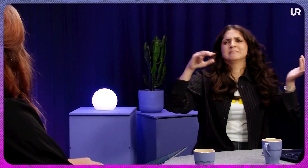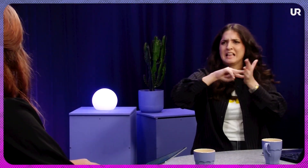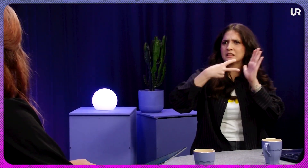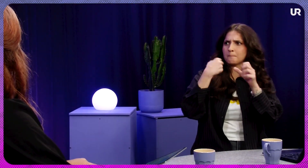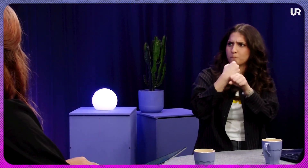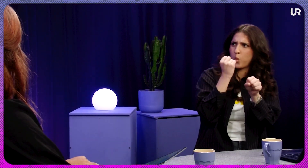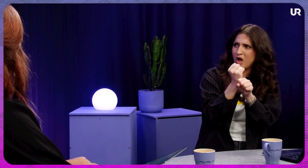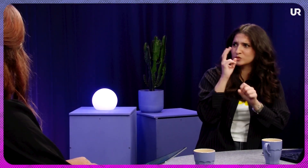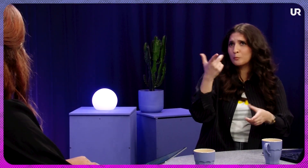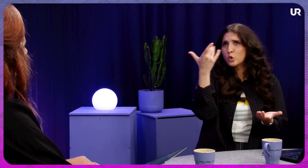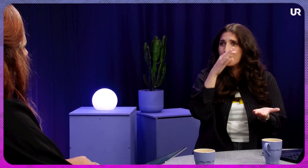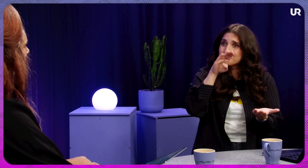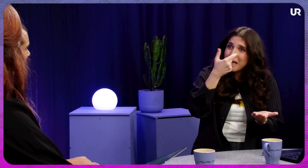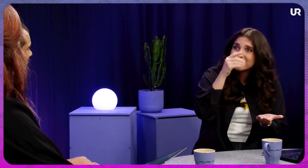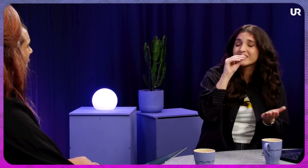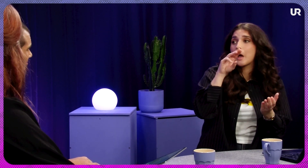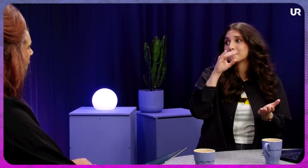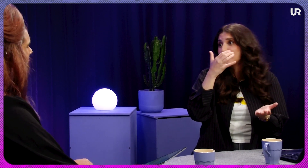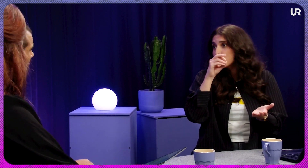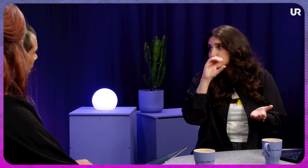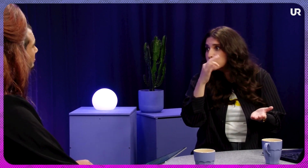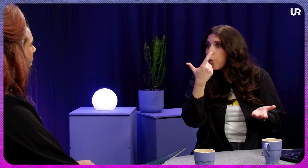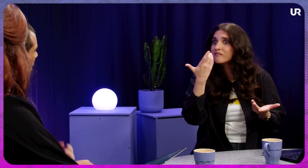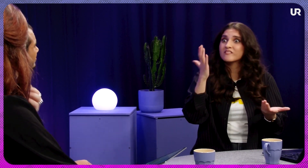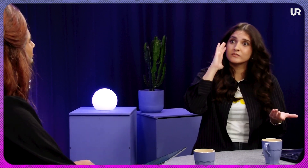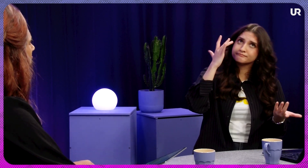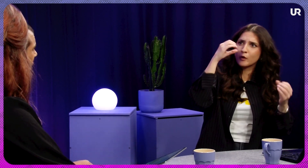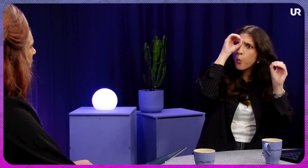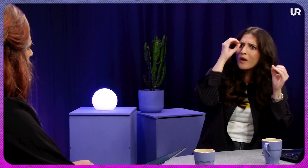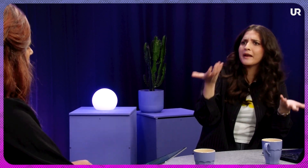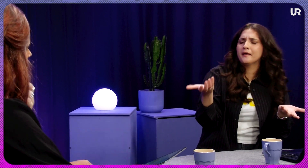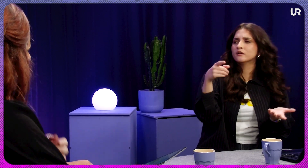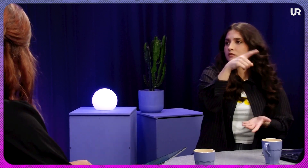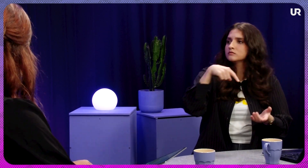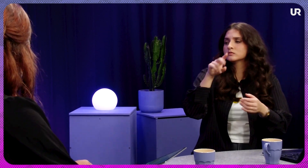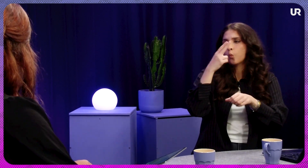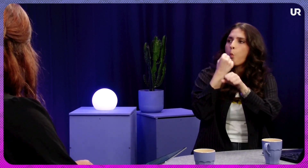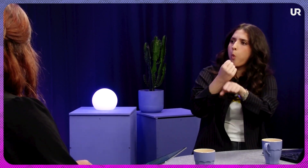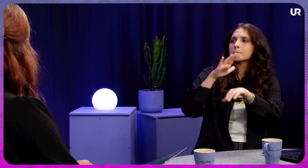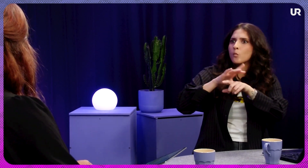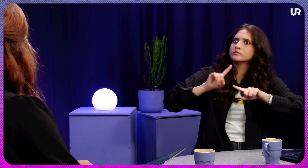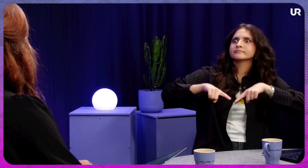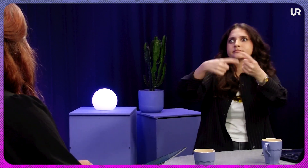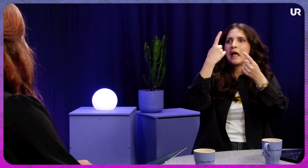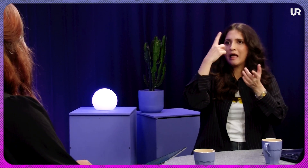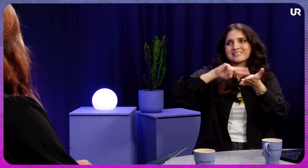Jessica: Absolut! Ledande techbolag som typ Meta, Microsoft och Google har redan börjat utveckla-